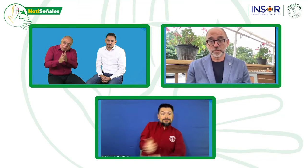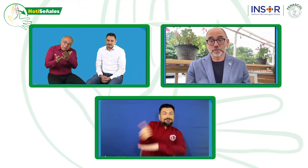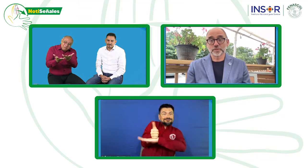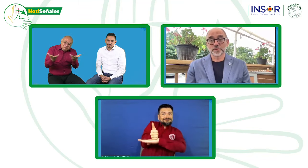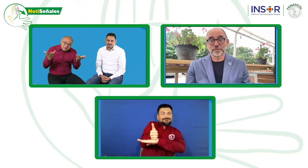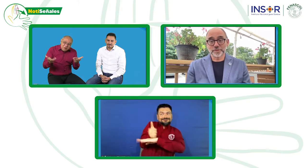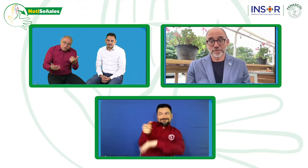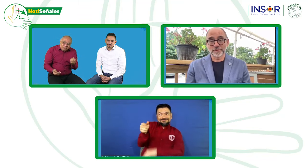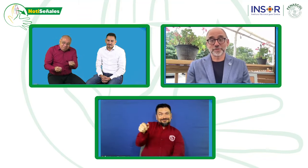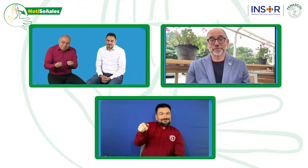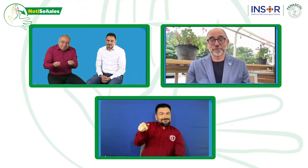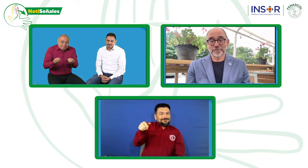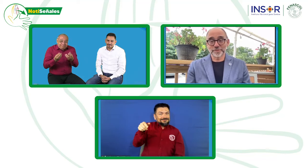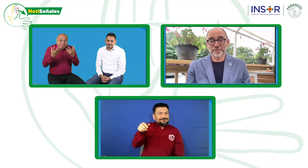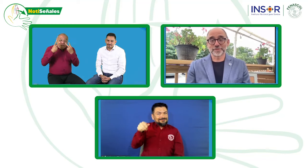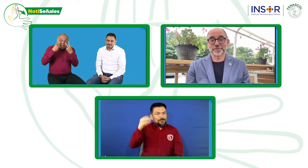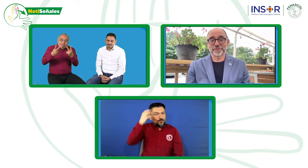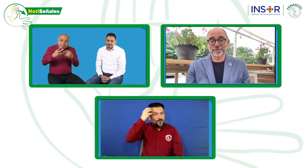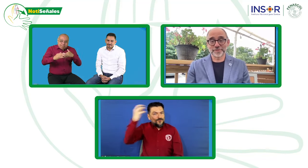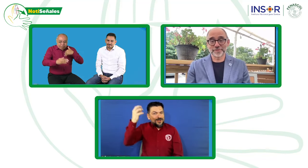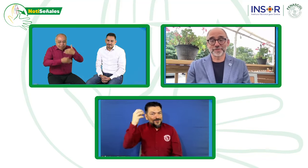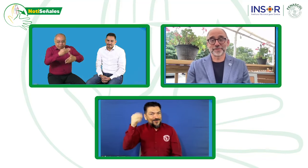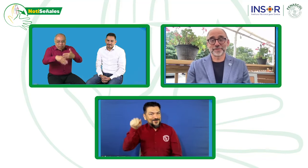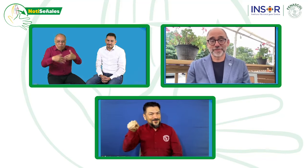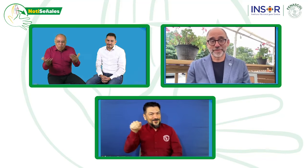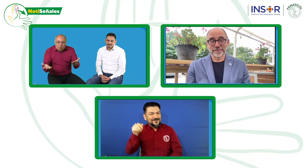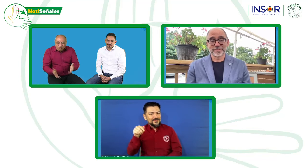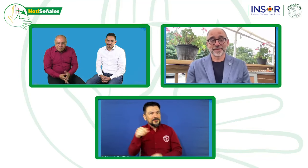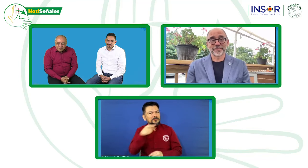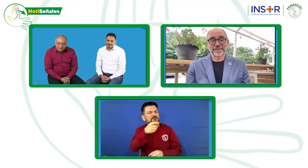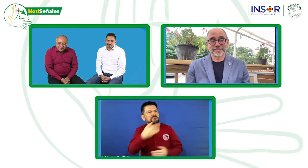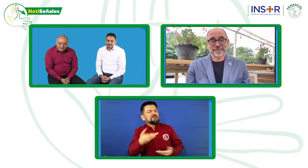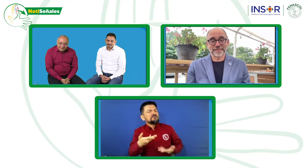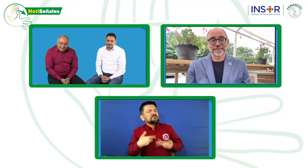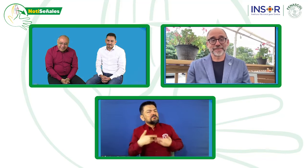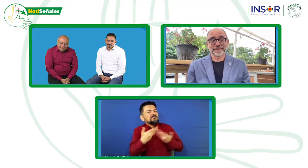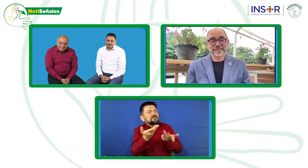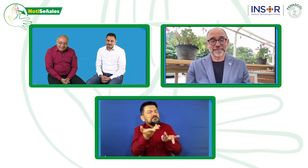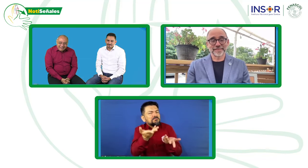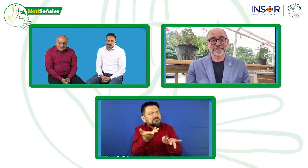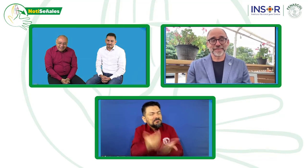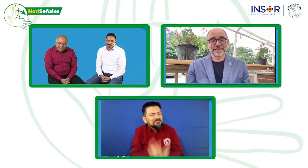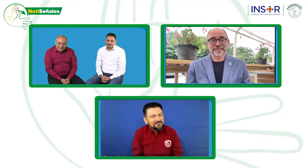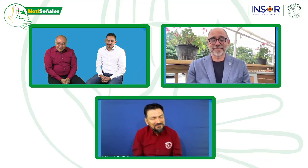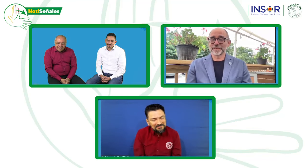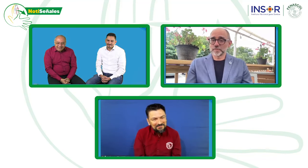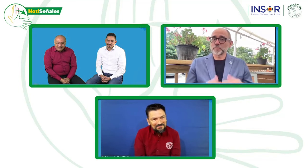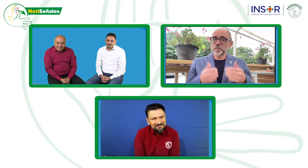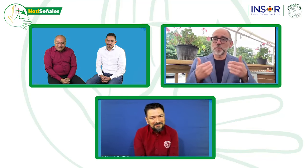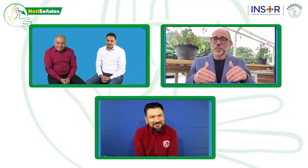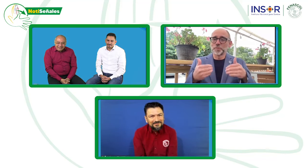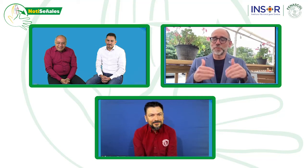Colombia a hacer este tipo de formación y ahora ves a